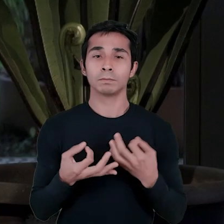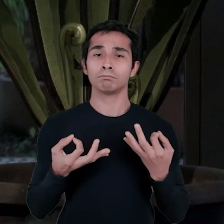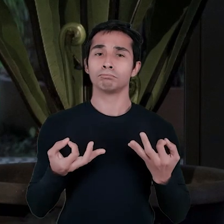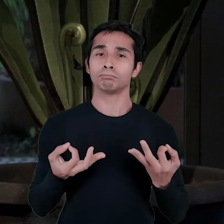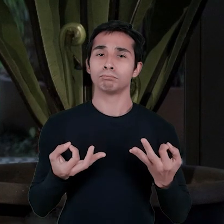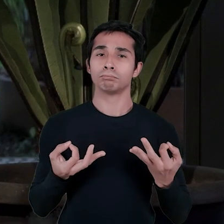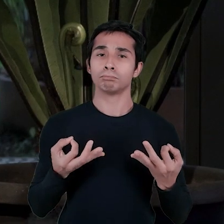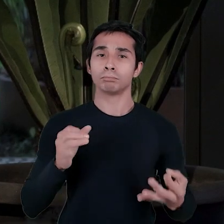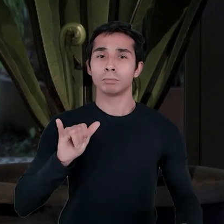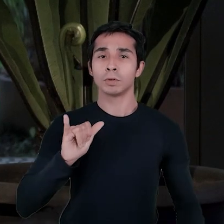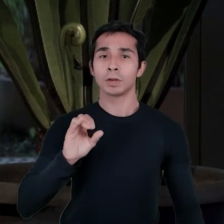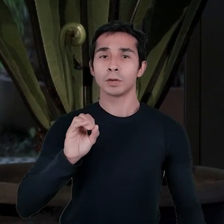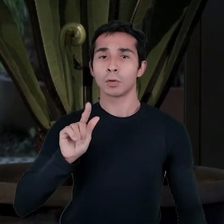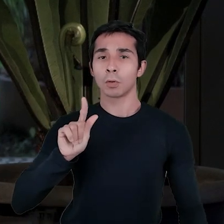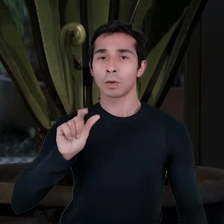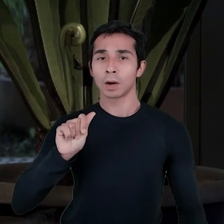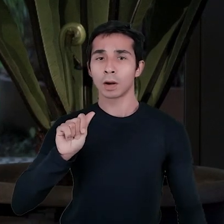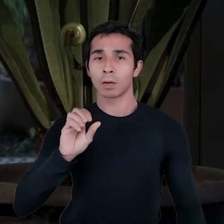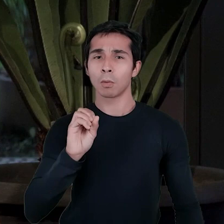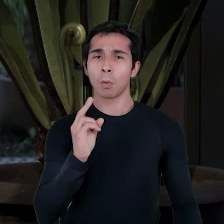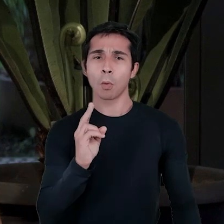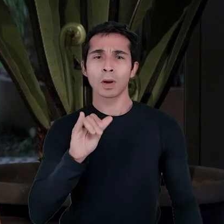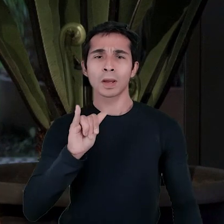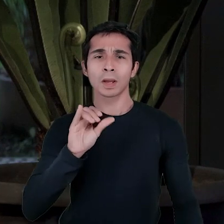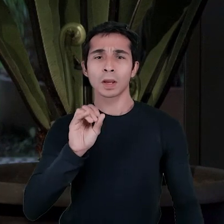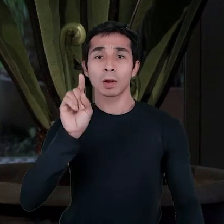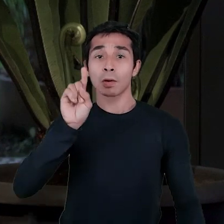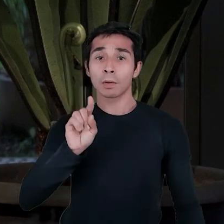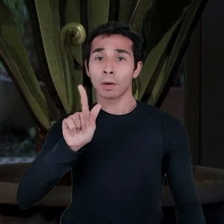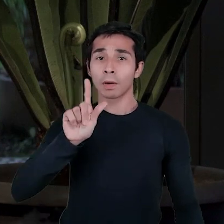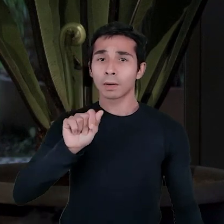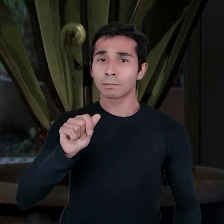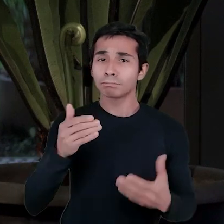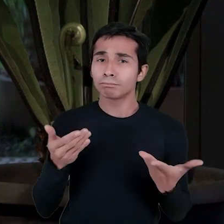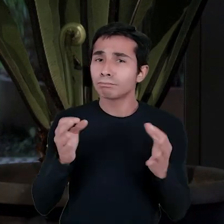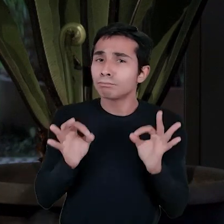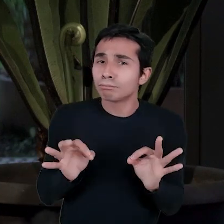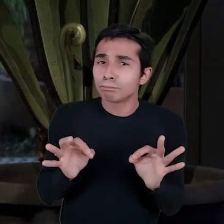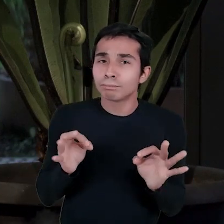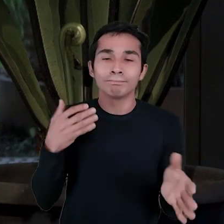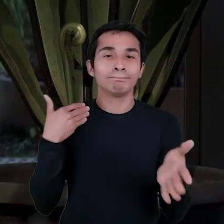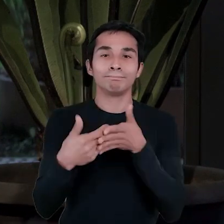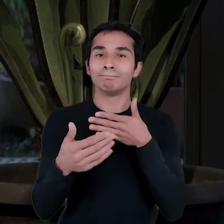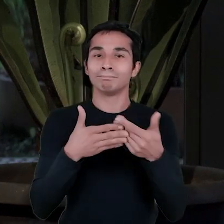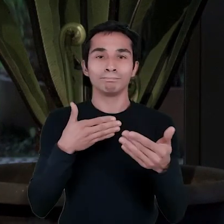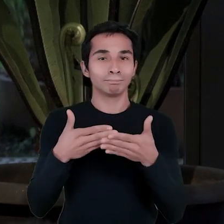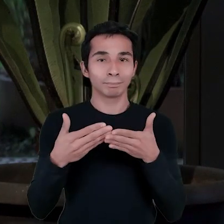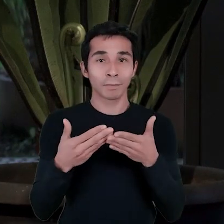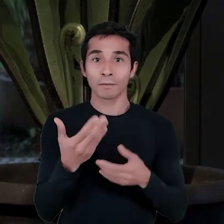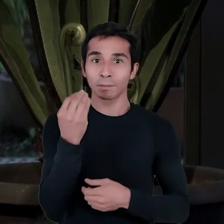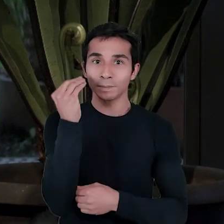O que é yoga? Ou ioga? Tanto faz. Foi a busca por essa resposta que nos trouxe aqui.